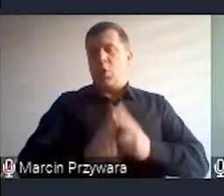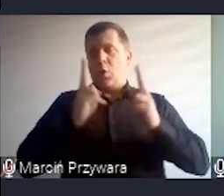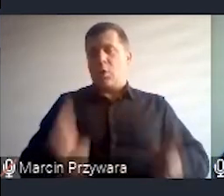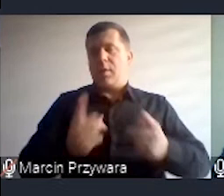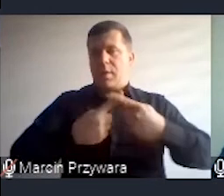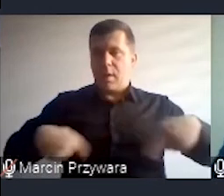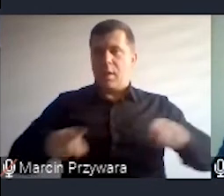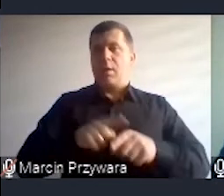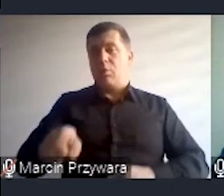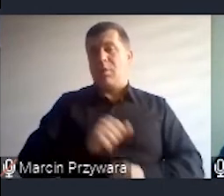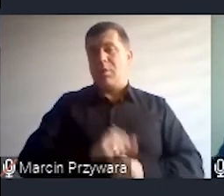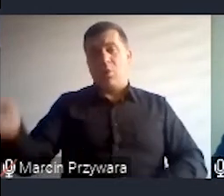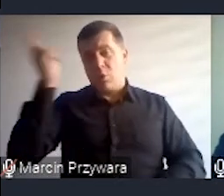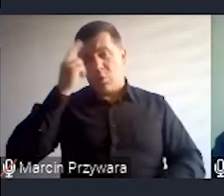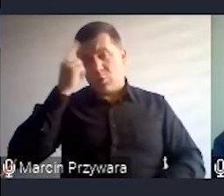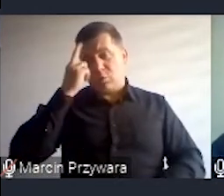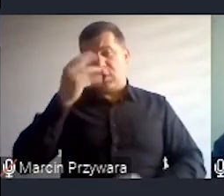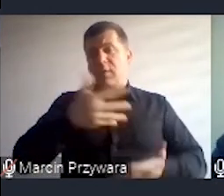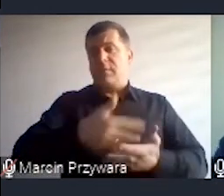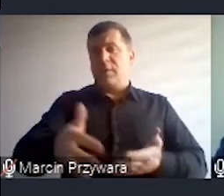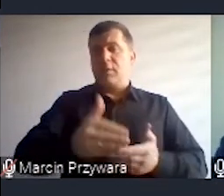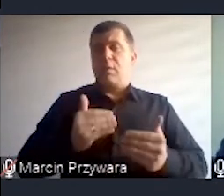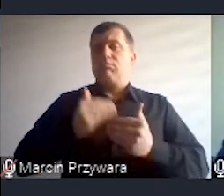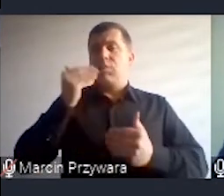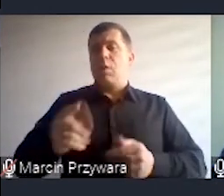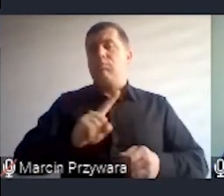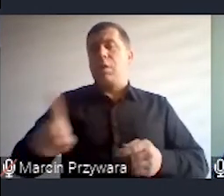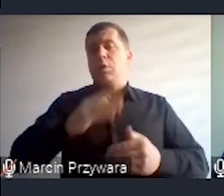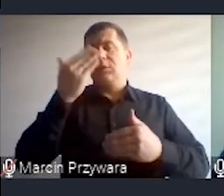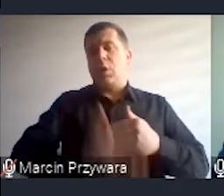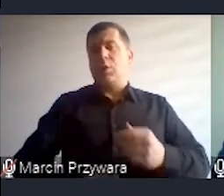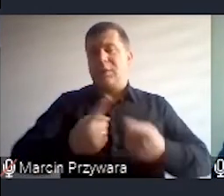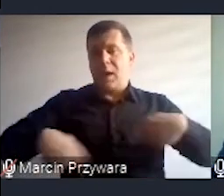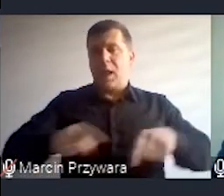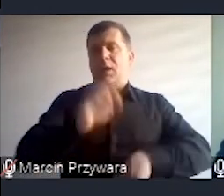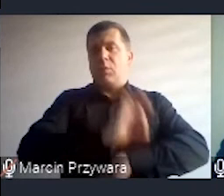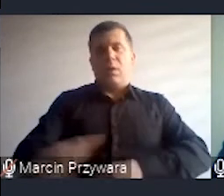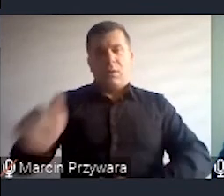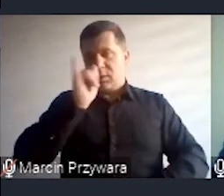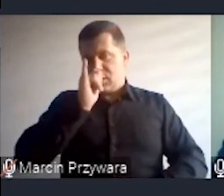To zrozumiałe, że wydatków po zakończeniu realizacji projektu nie mogę ponosić,